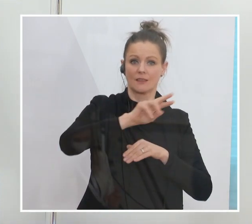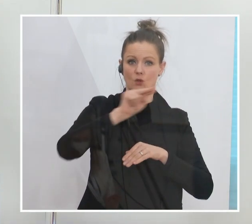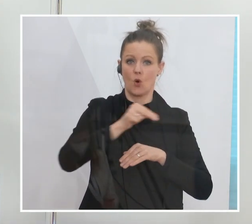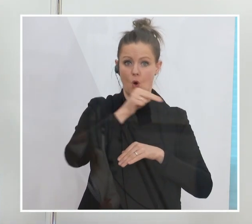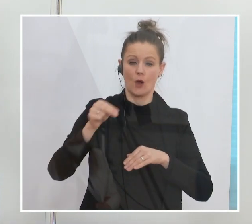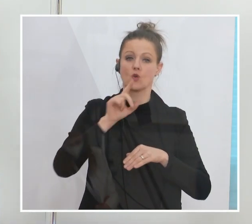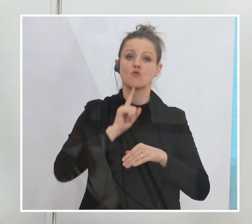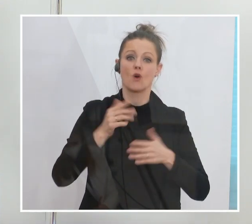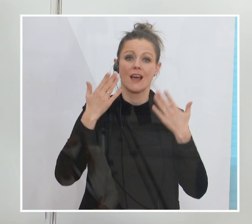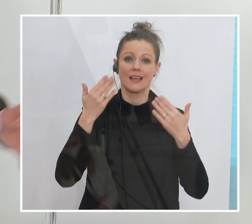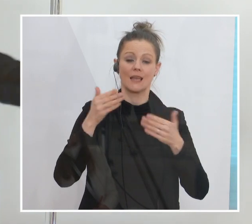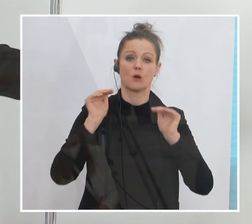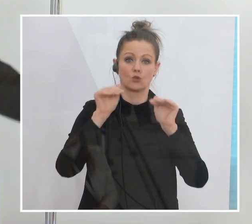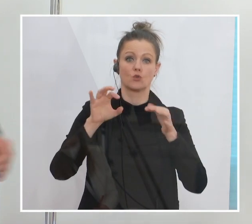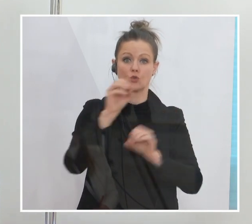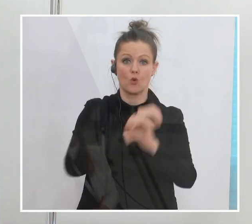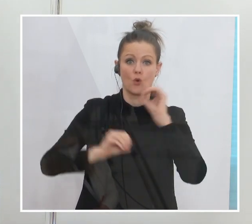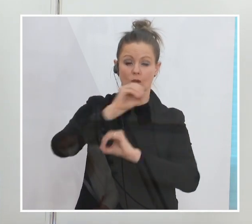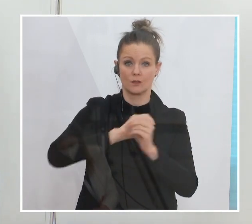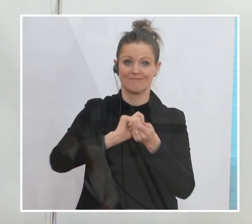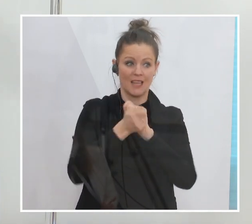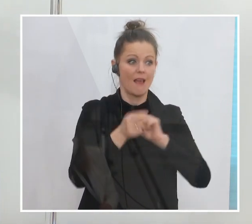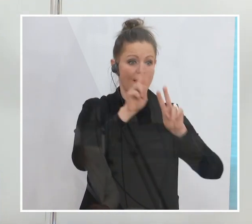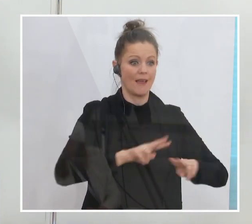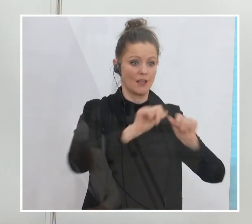und Klimaschutzbereich. Ähnliches gilt für die Digitalisierung und für andere Bereiche,